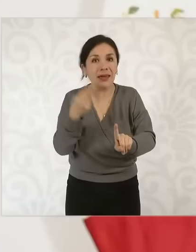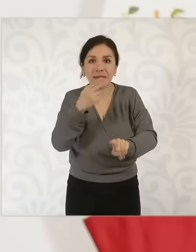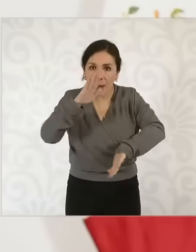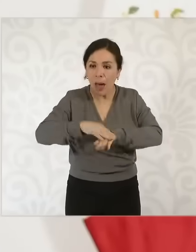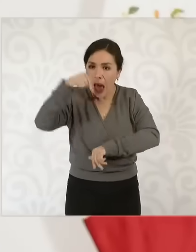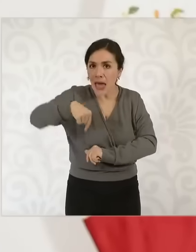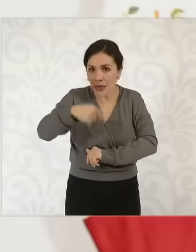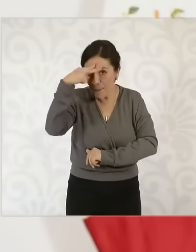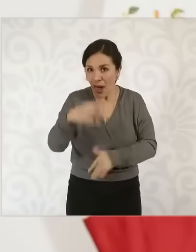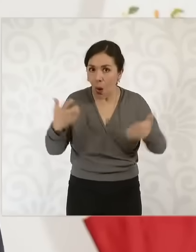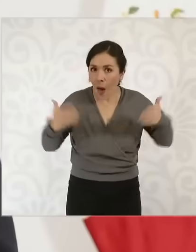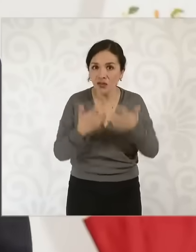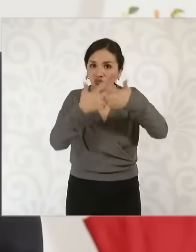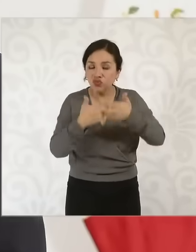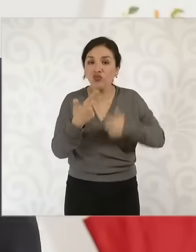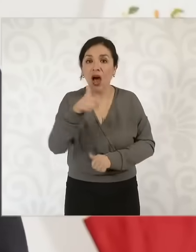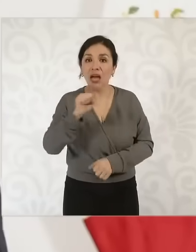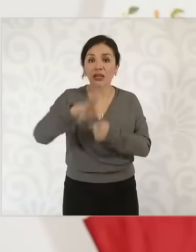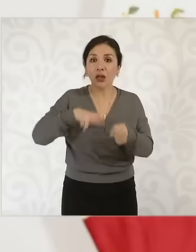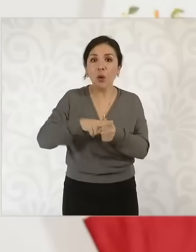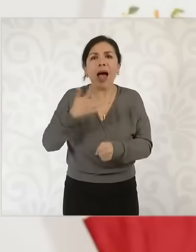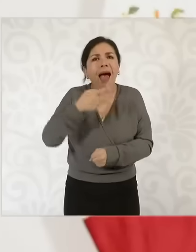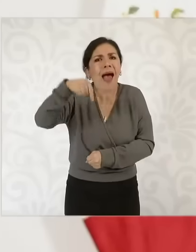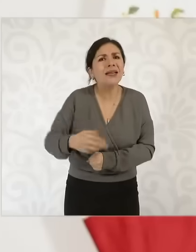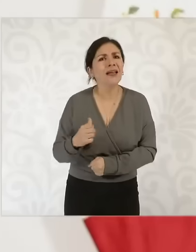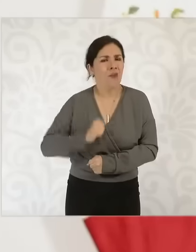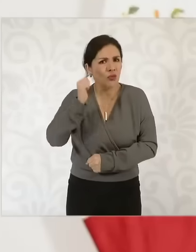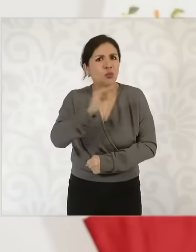nacional aprovechando la mayor parte de los recursos que tenemos tanto en el sur como en